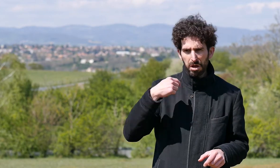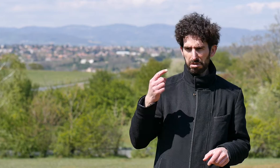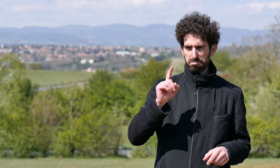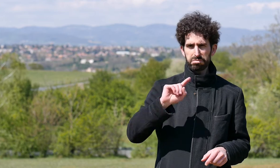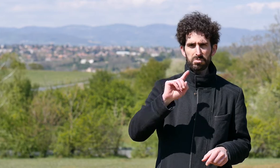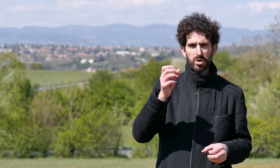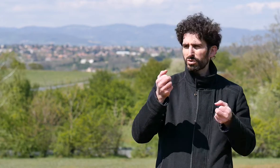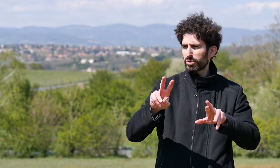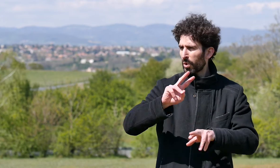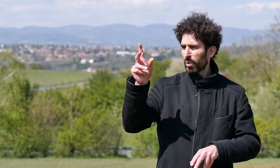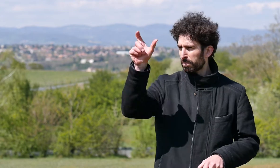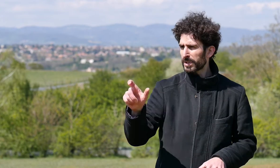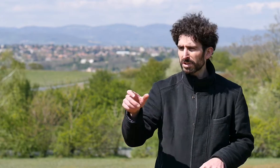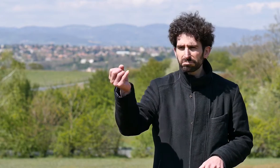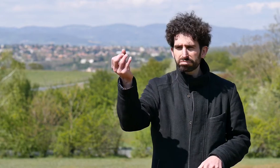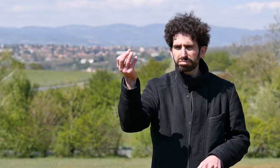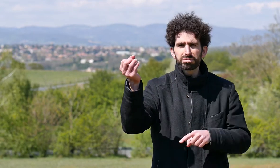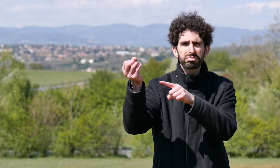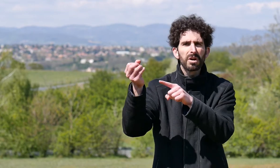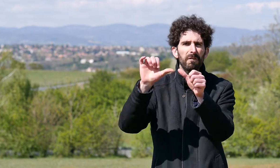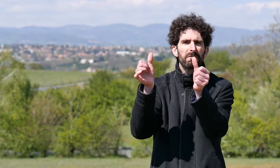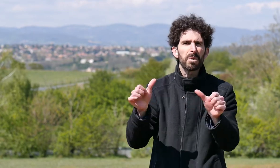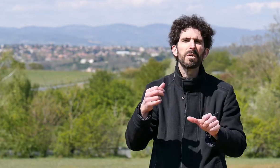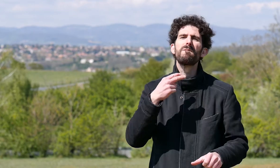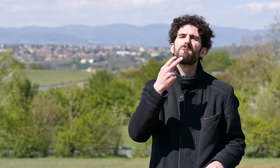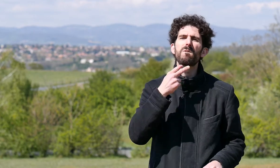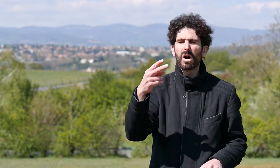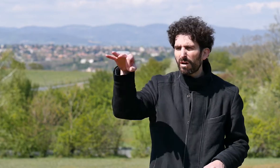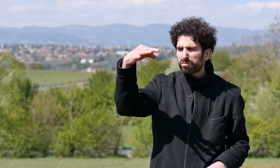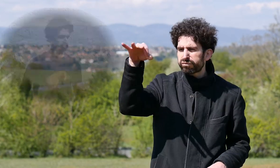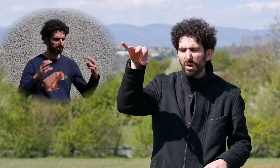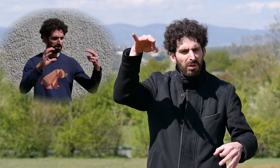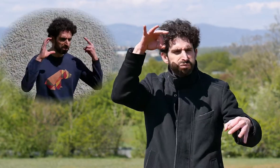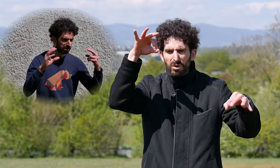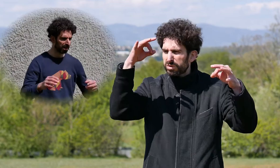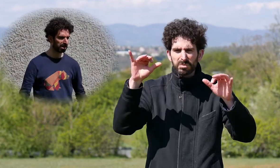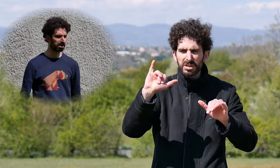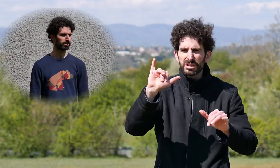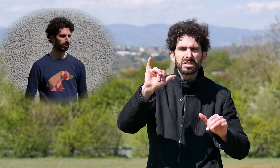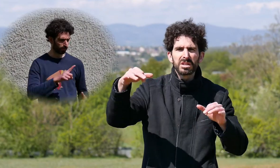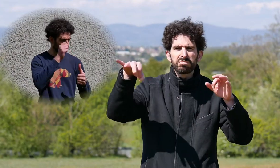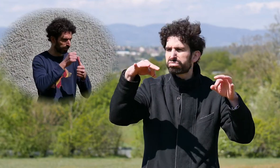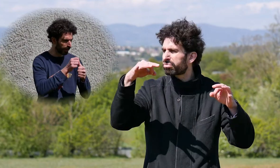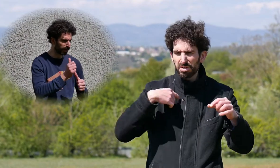que leur parole intérieure vient de l'extérieur. Elle se manifeste sous forme de voix qu'ils entendent tout en étant sûr * Connard. *